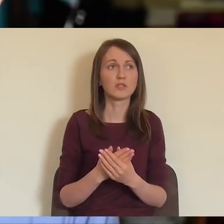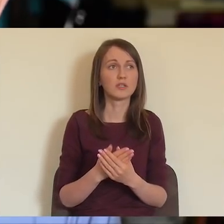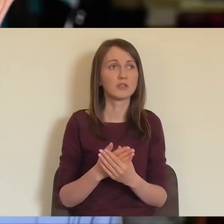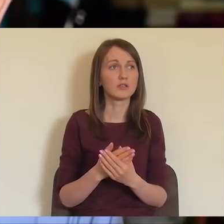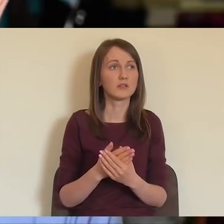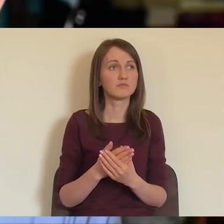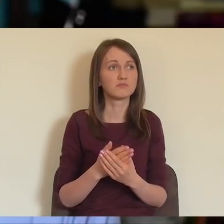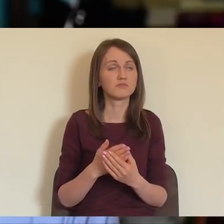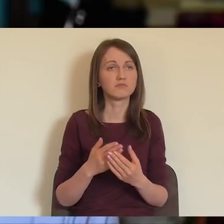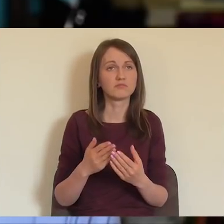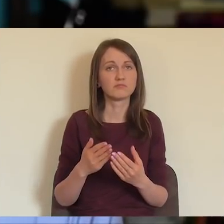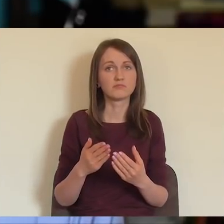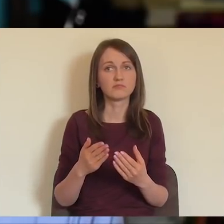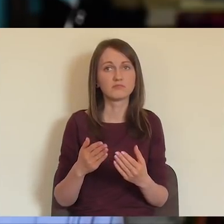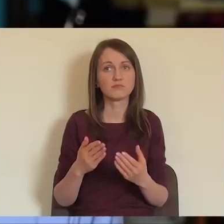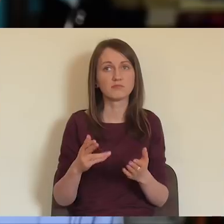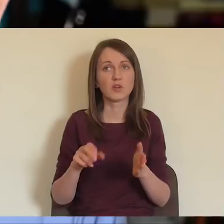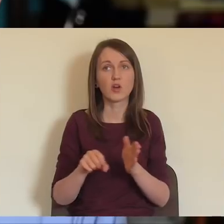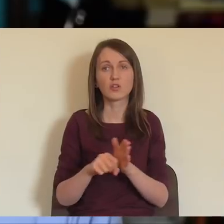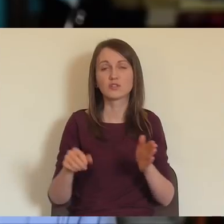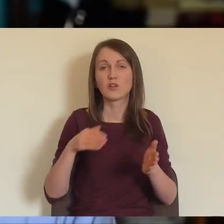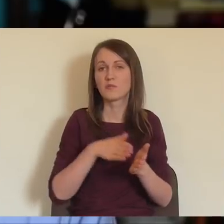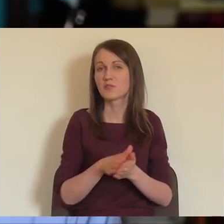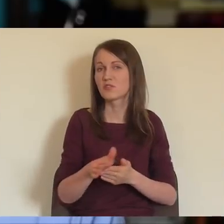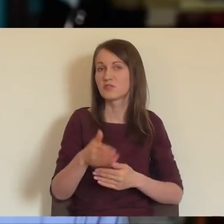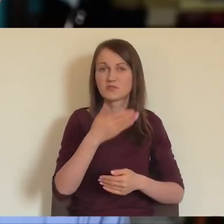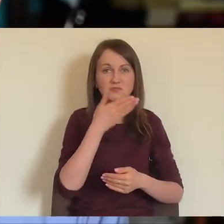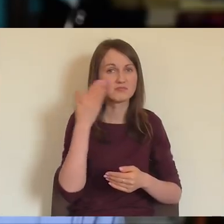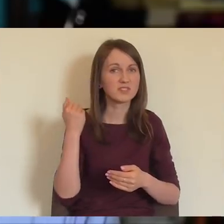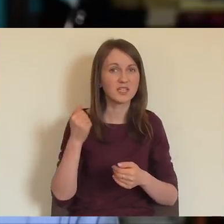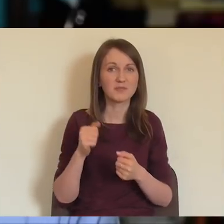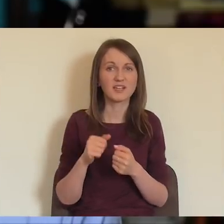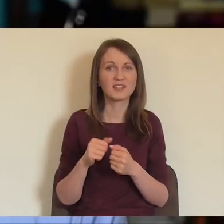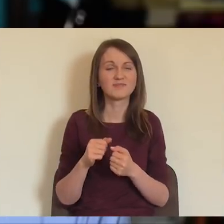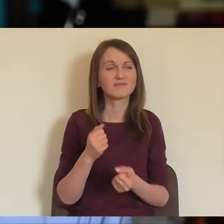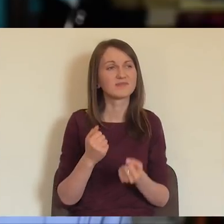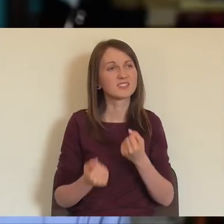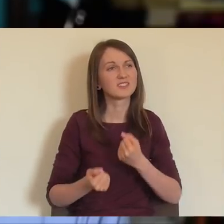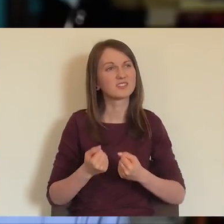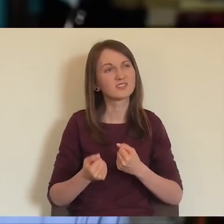albo na początku medytacji, wielkiego sensu później medytacja nie ma,